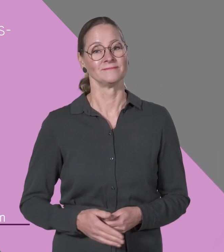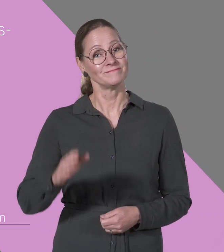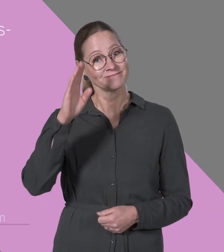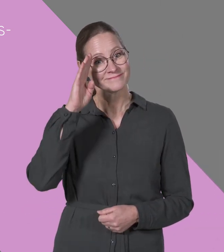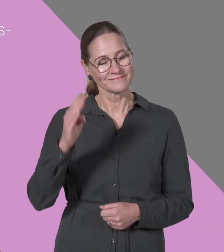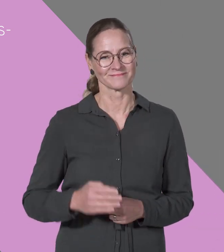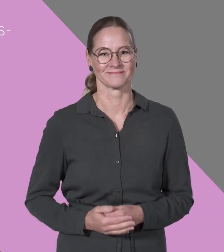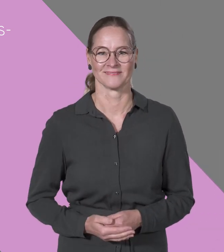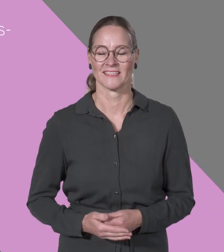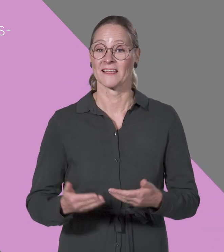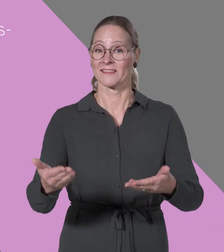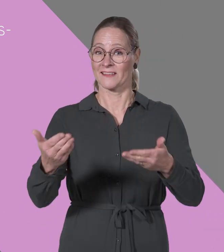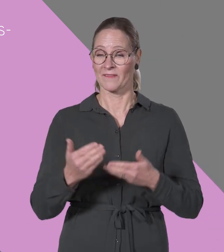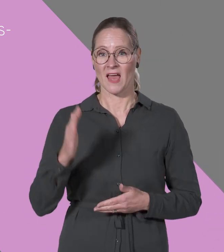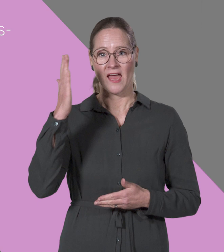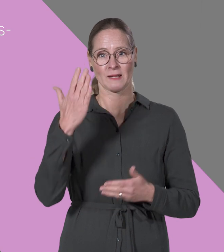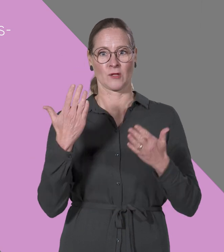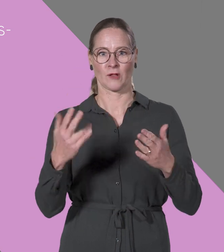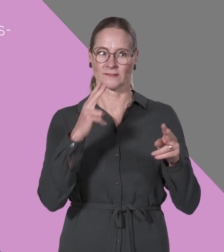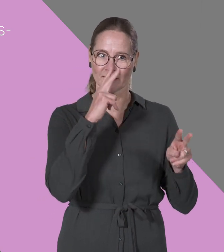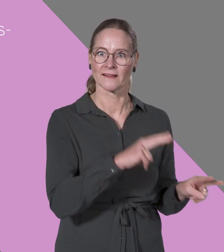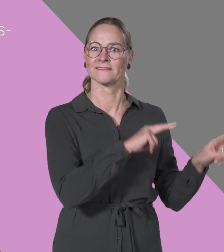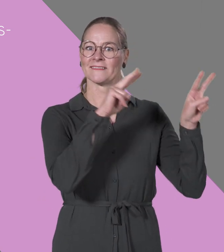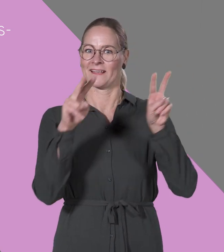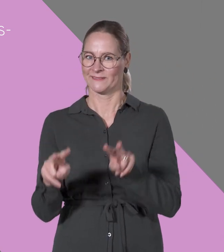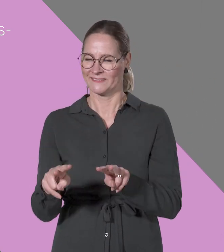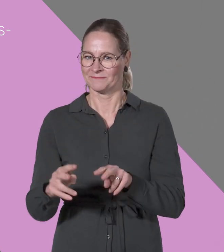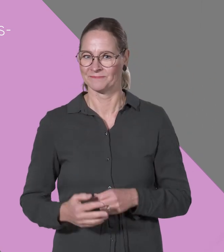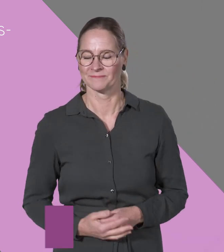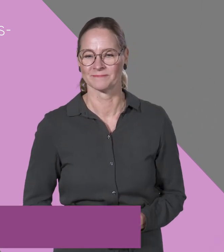Hei! Tervetuloa ajankohtaiskatsauksemme pariin.